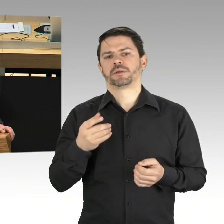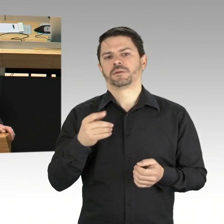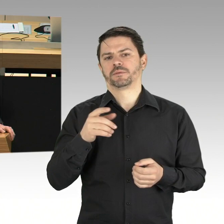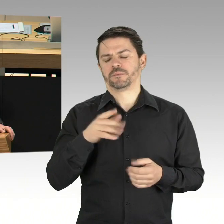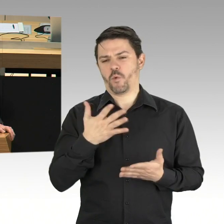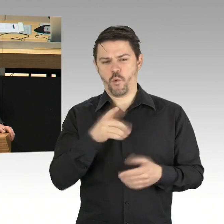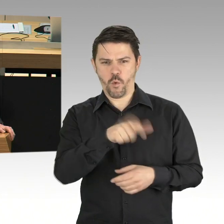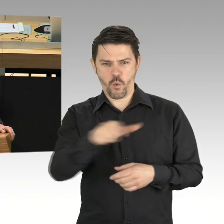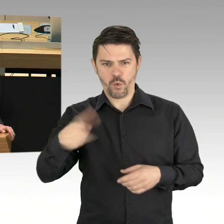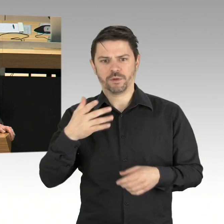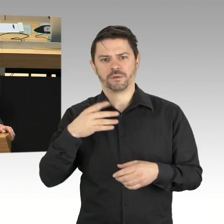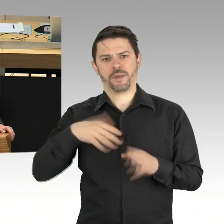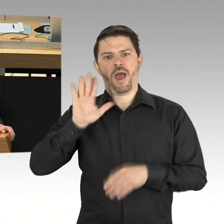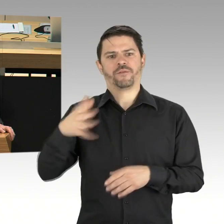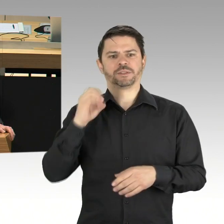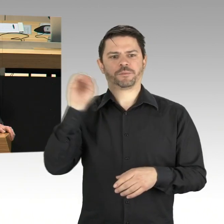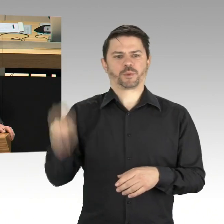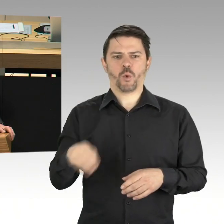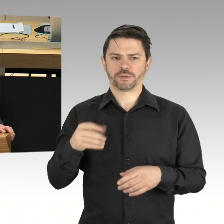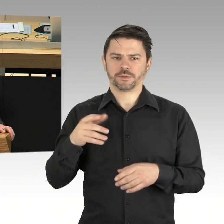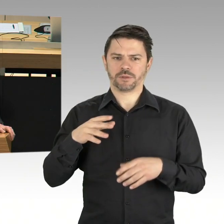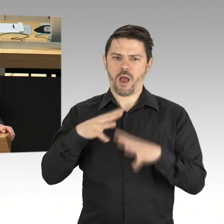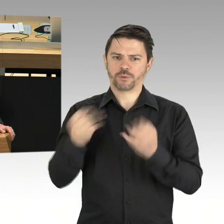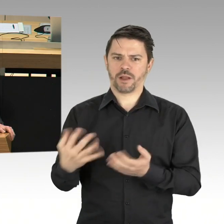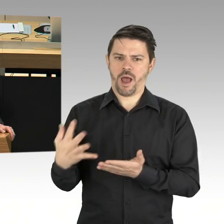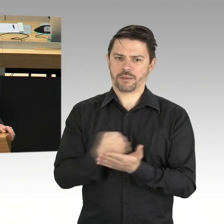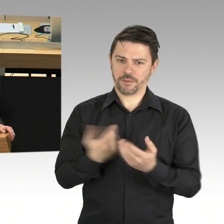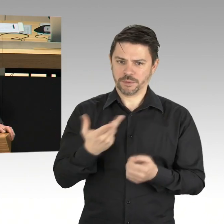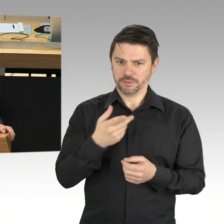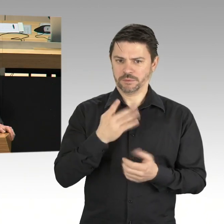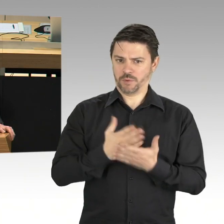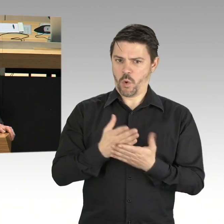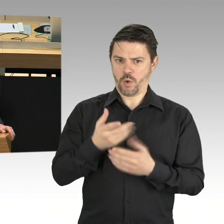dann ist der Mietmarkt aus den Fugen geraten und dann muss die Politik eingreifen